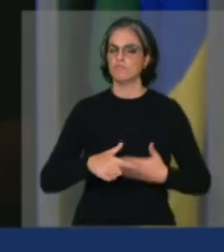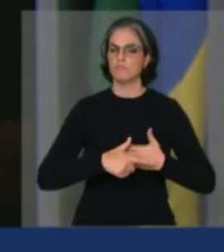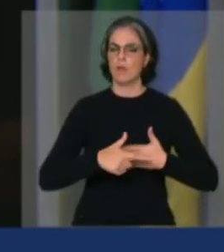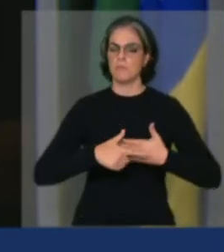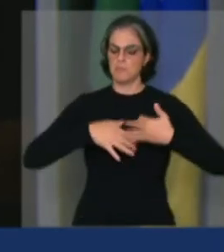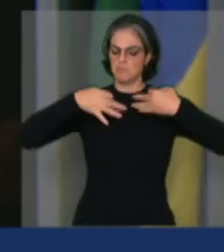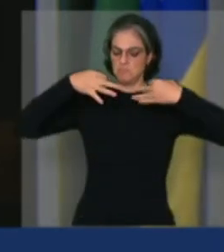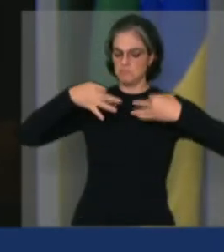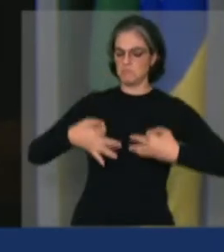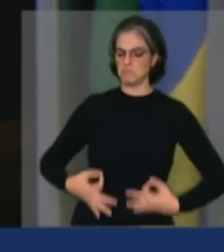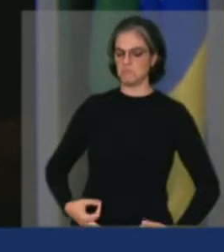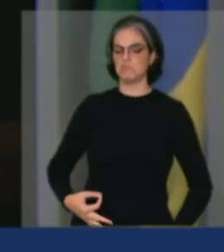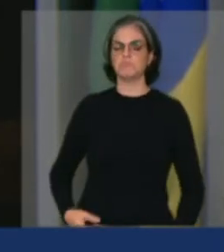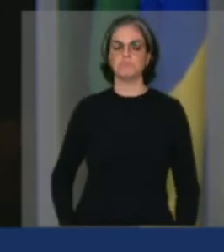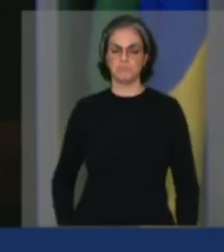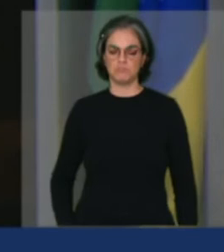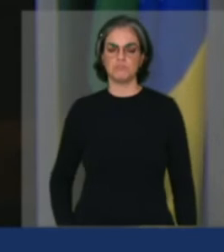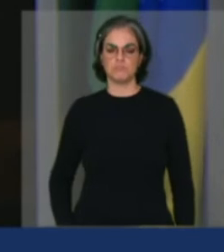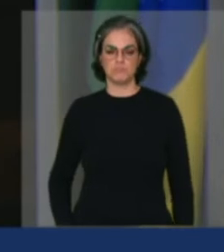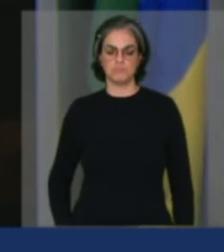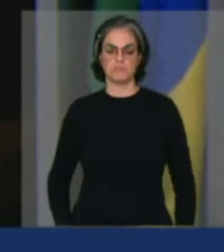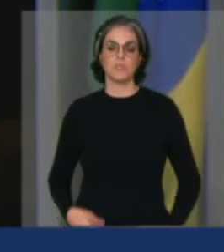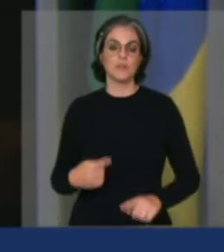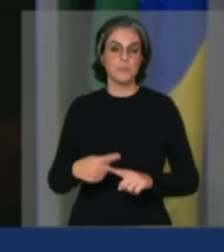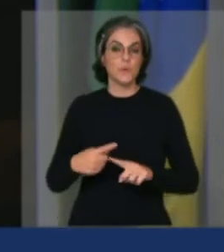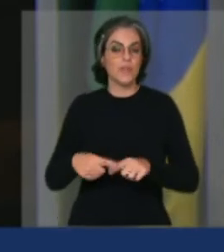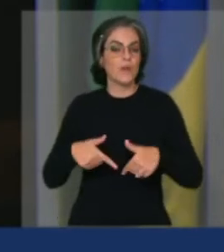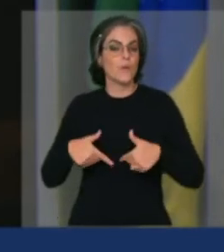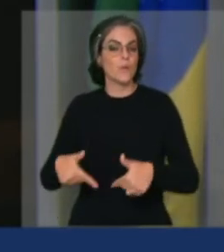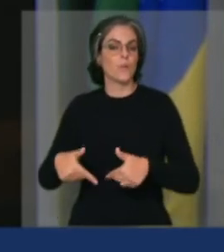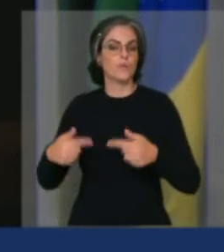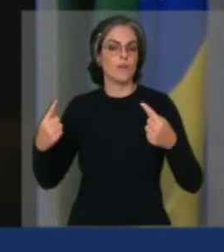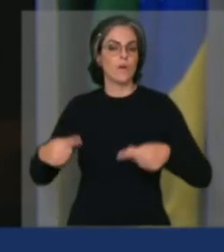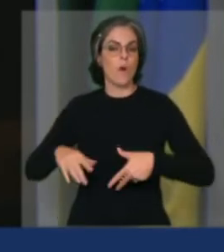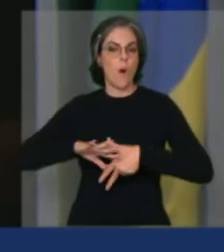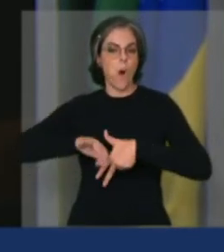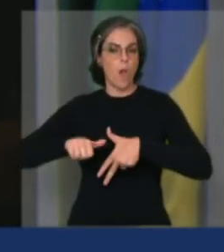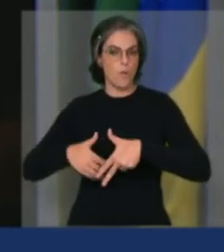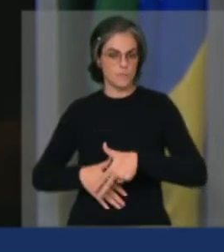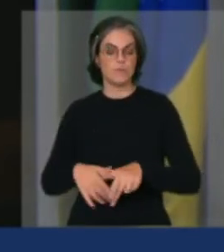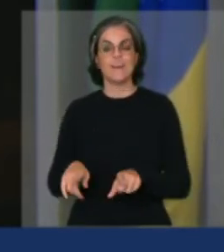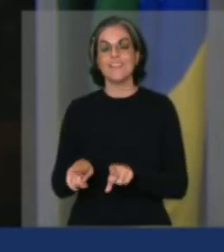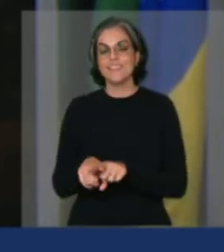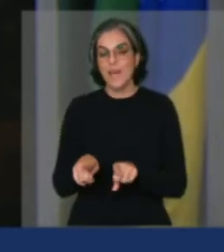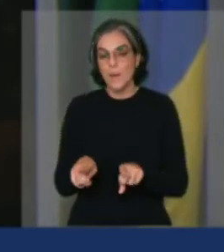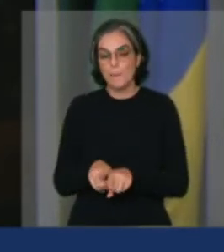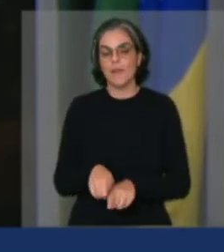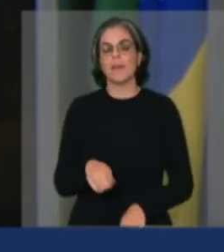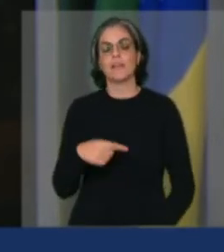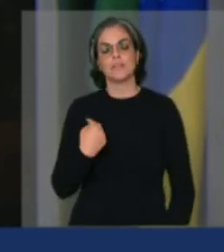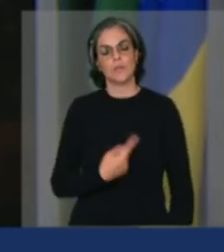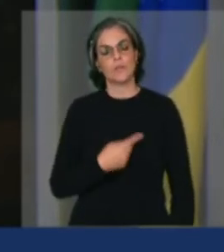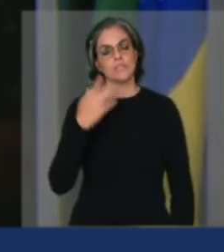PAPEL IMPECÁVEL, RELATIVO AO COMBATE A CORRUPÇÃO, MAS É UM TRABALHO TAMBÉM QUE NÓS SABEMOS QUE NÃO PODE PARAR. E MUITO DESSE AVANÇO, É QUE O